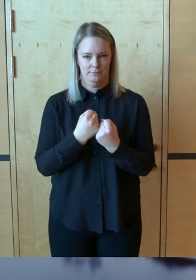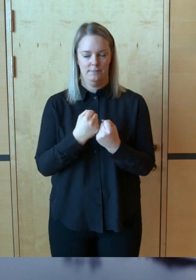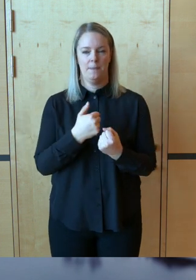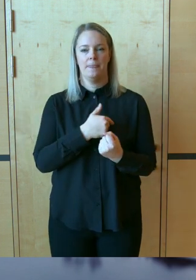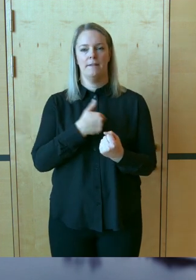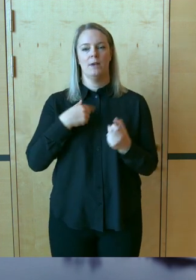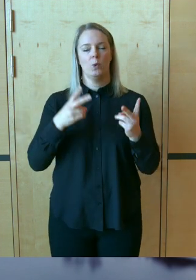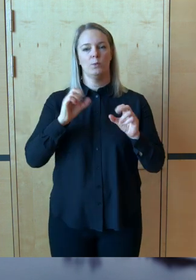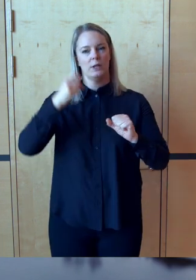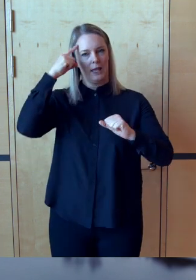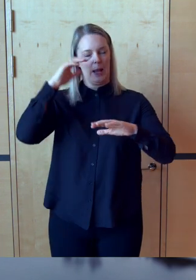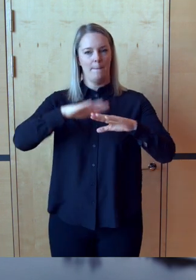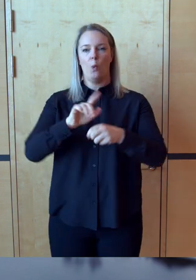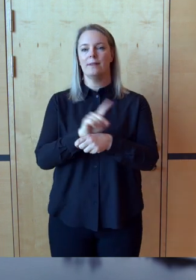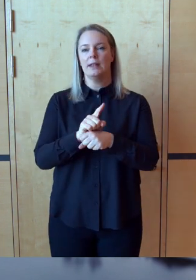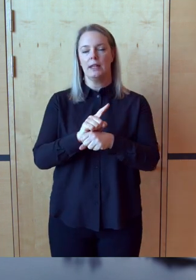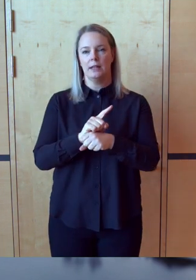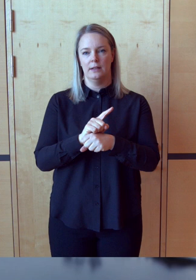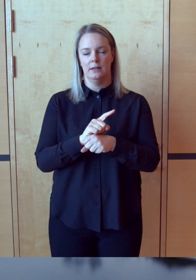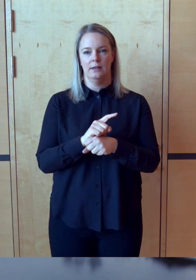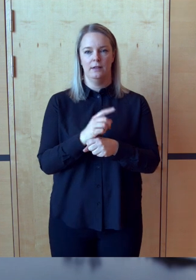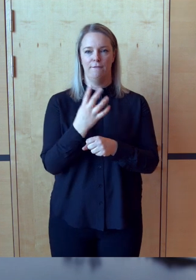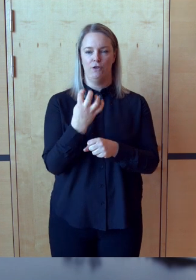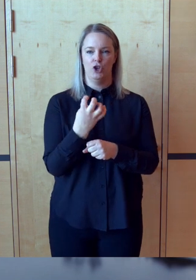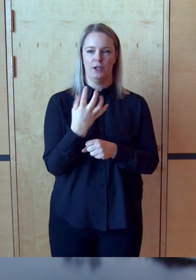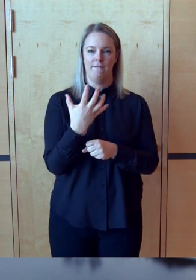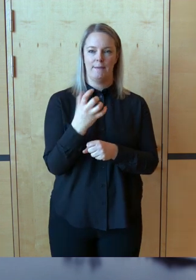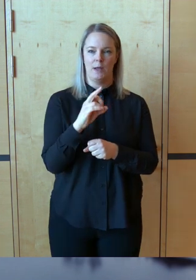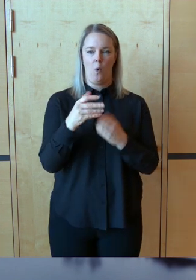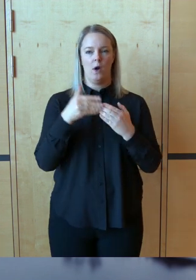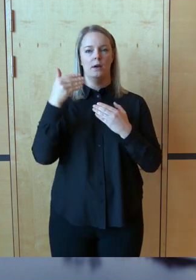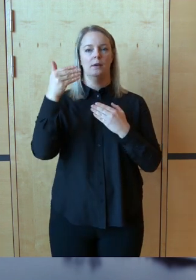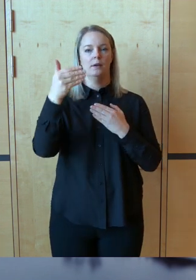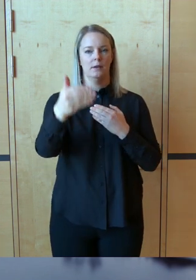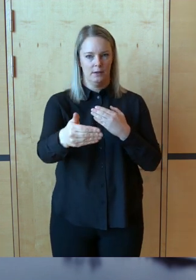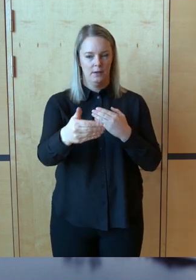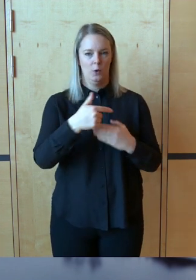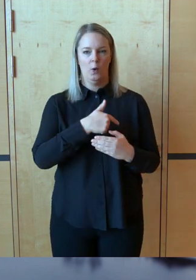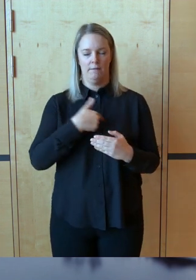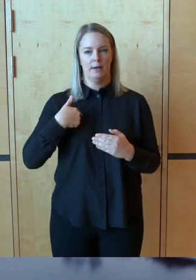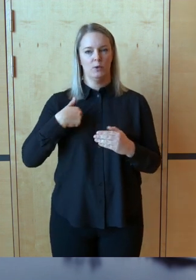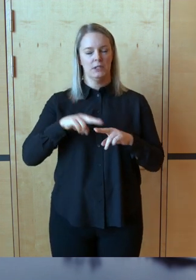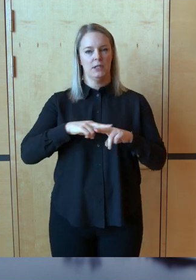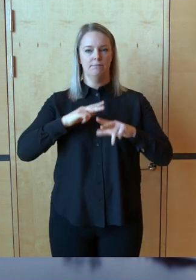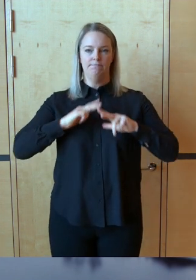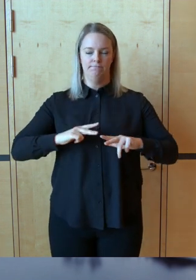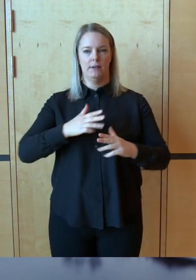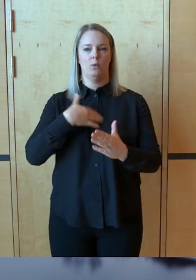Tidsperspektivet 40 femtio år framåt Som vi ska leva med det här Vinön